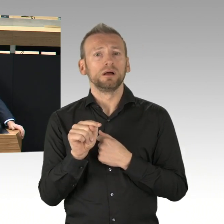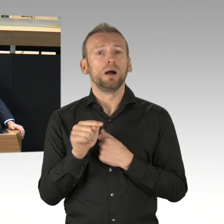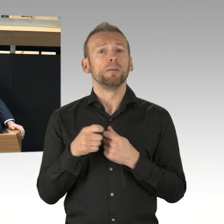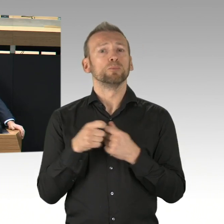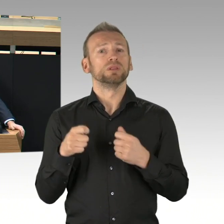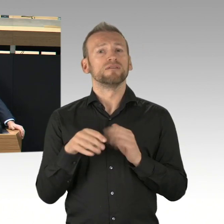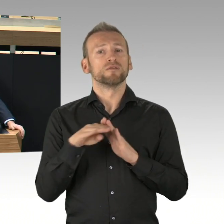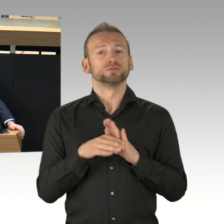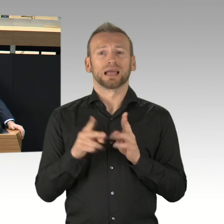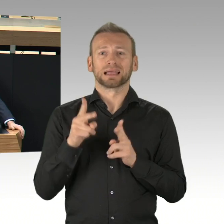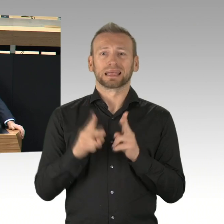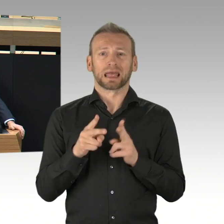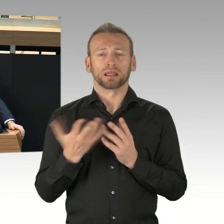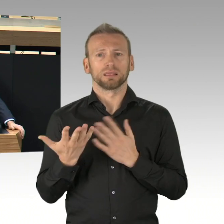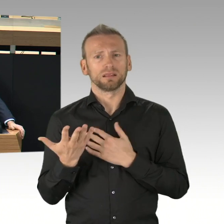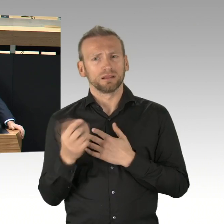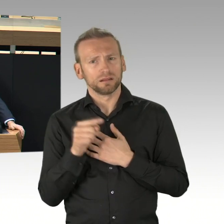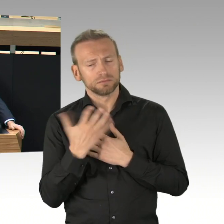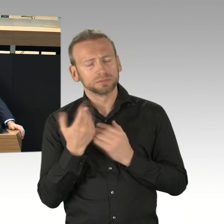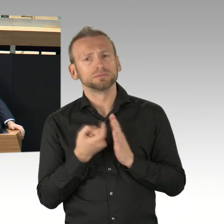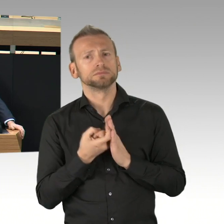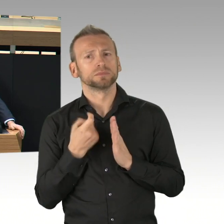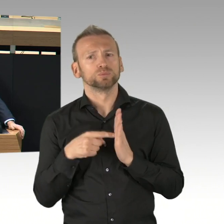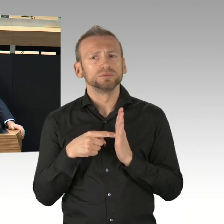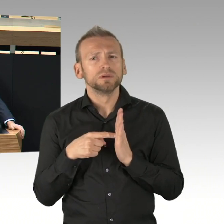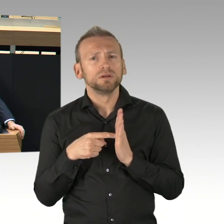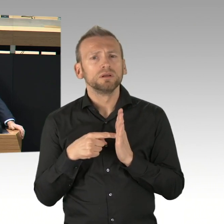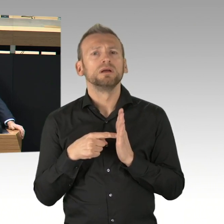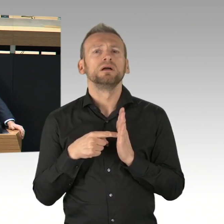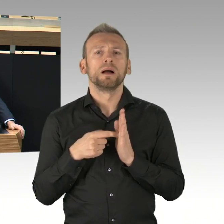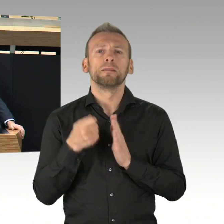673 000 Menschen warten in Stockholm auf eine Wohnung